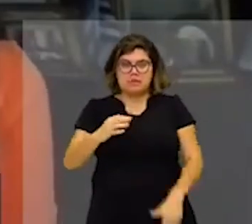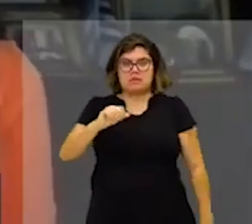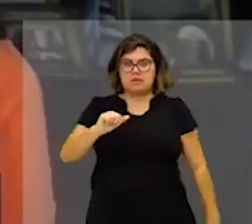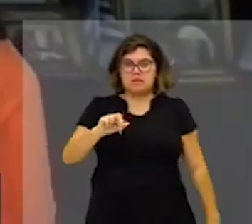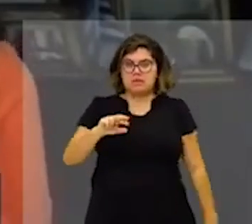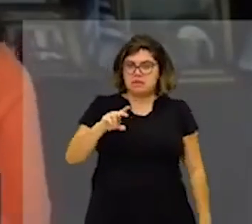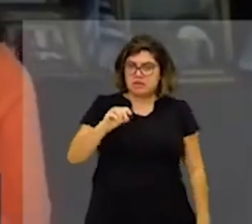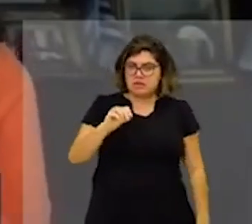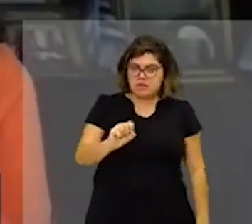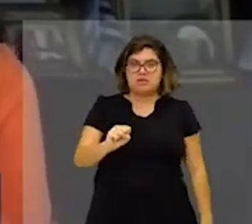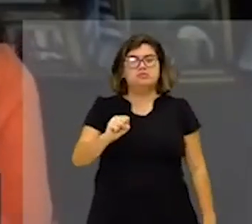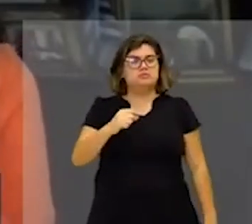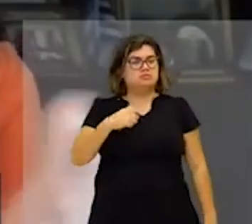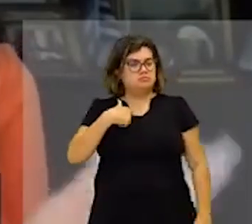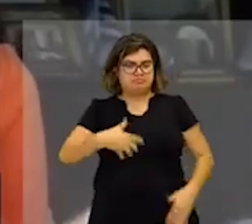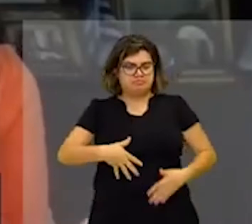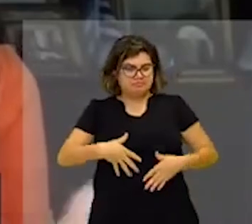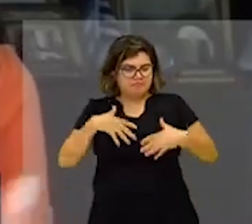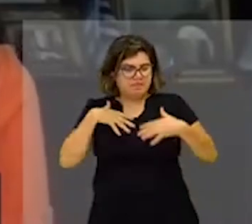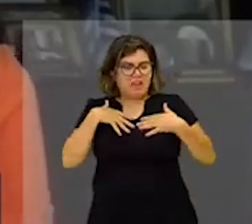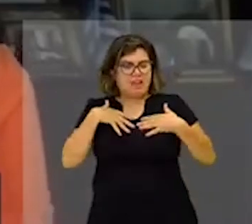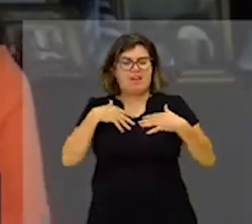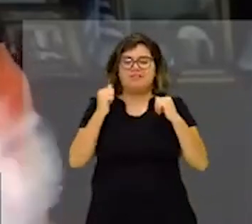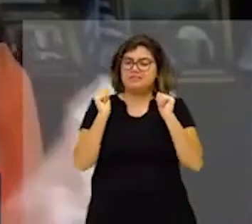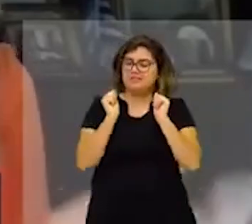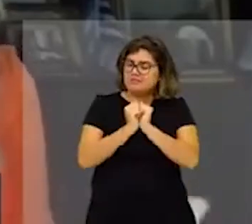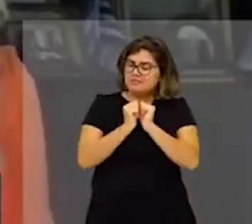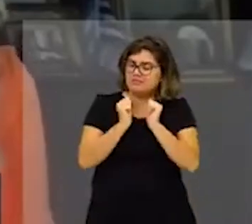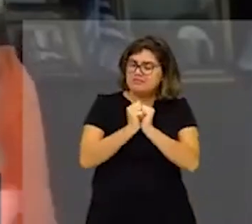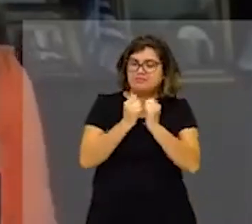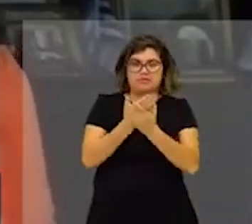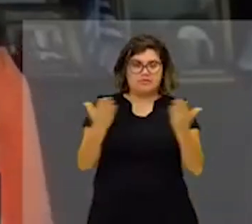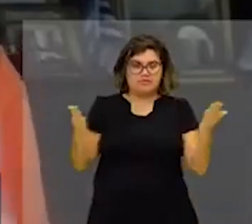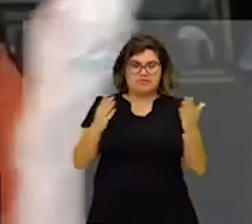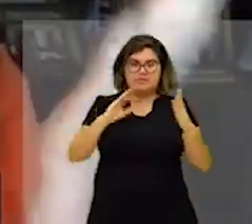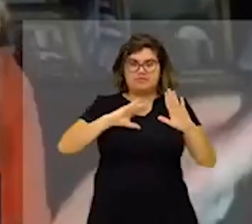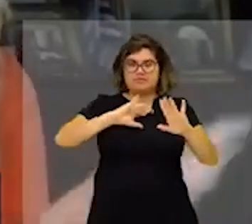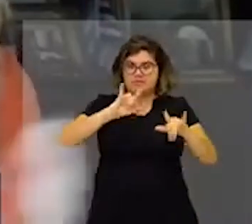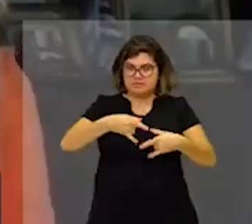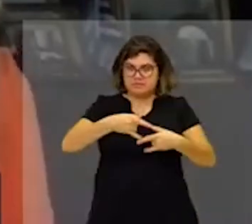alegria estar com vocês aqui dividindo esse painel virtual e com os professores aceitar